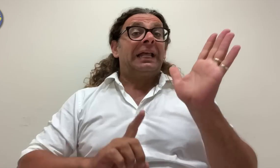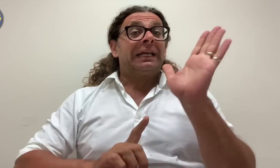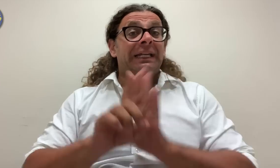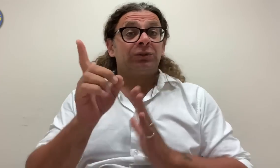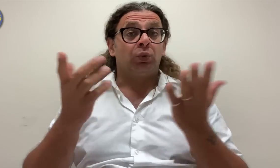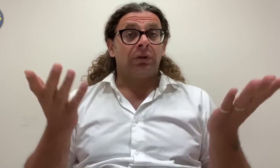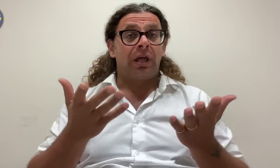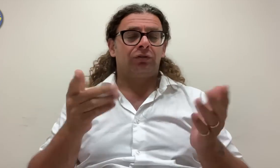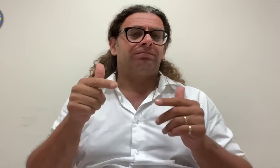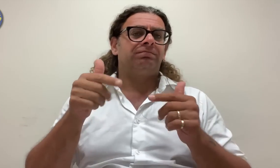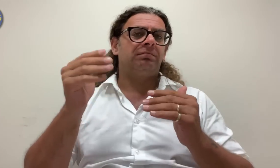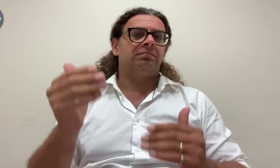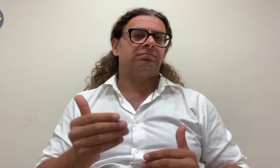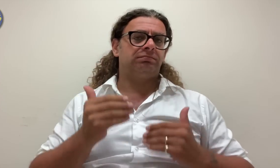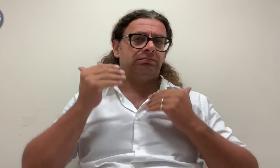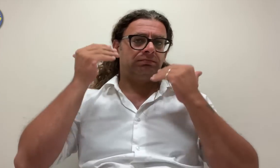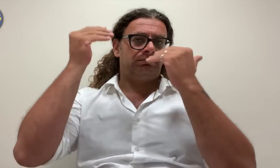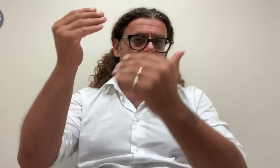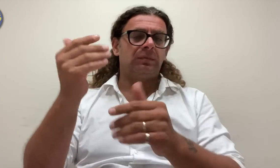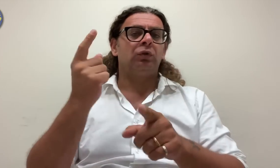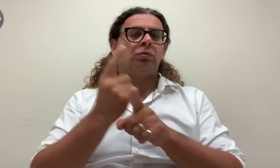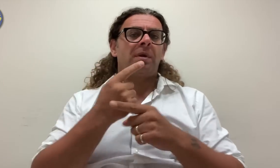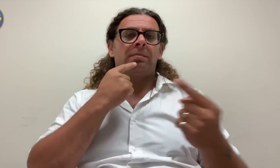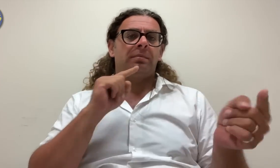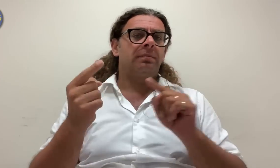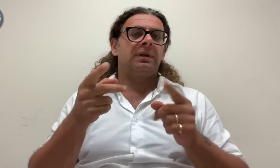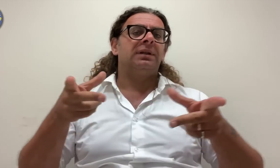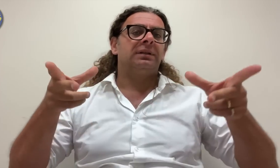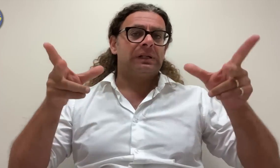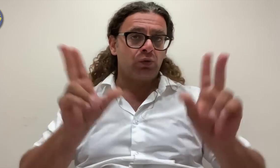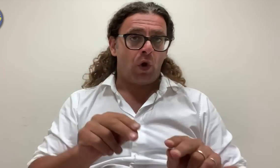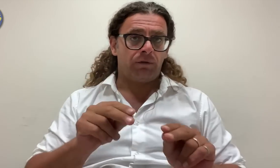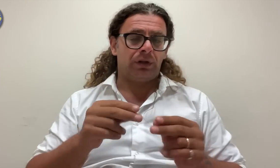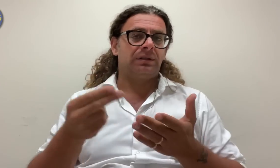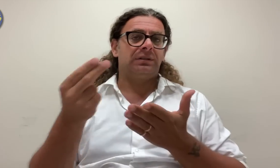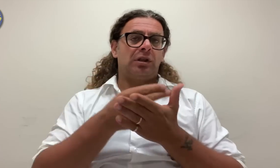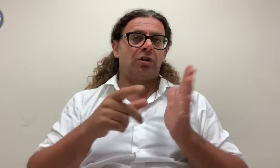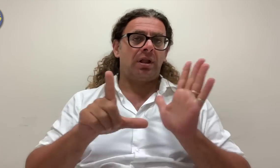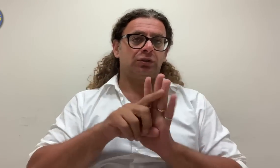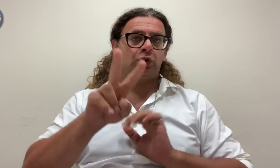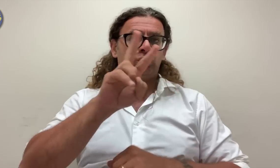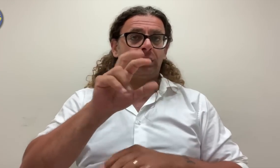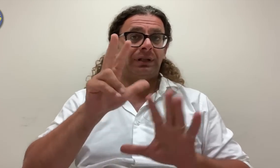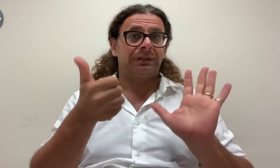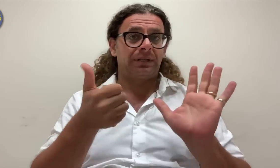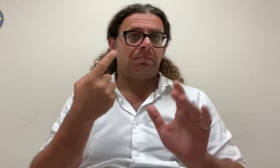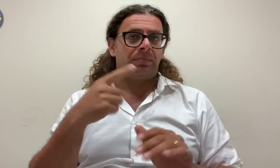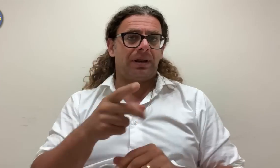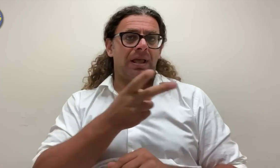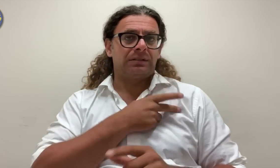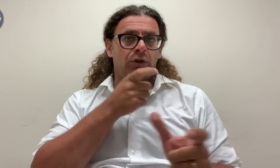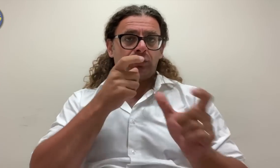L’esito dell’audizione è che ogni decisione è stata rinviata poiché si rende necessario un nuovo confronto sul Disegno di Legge S. 236 relativo ai